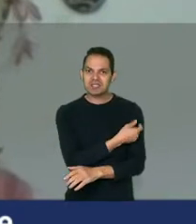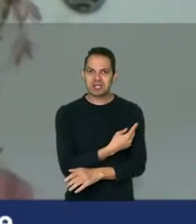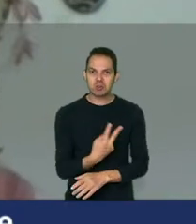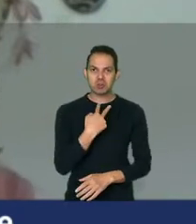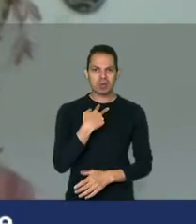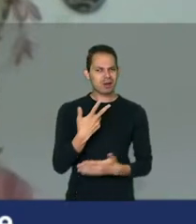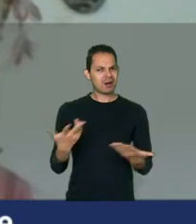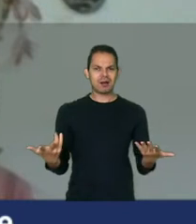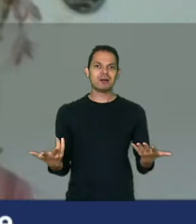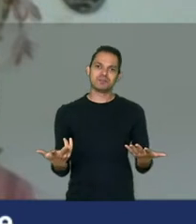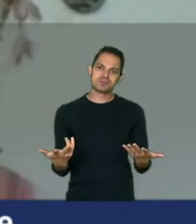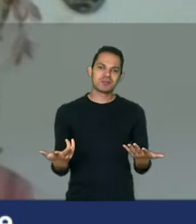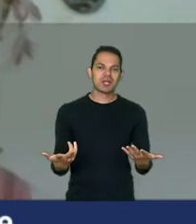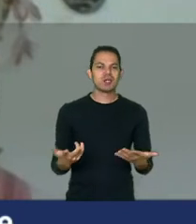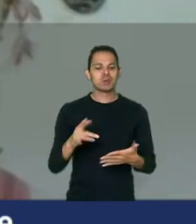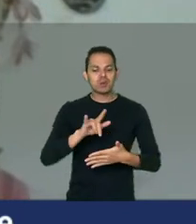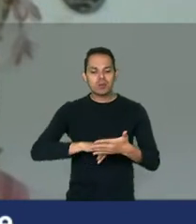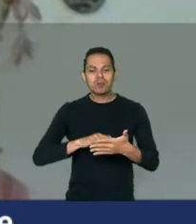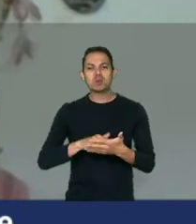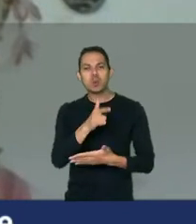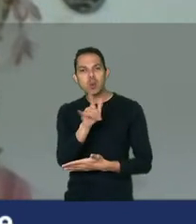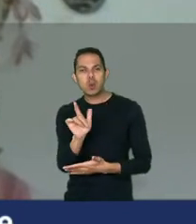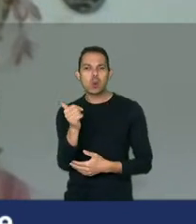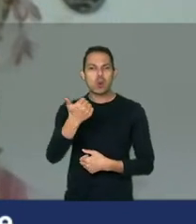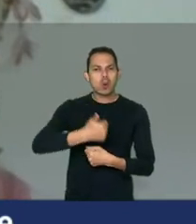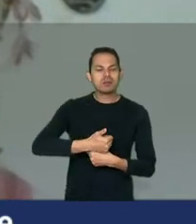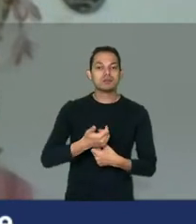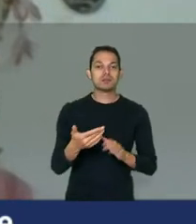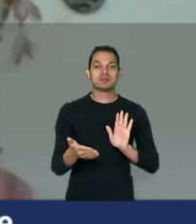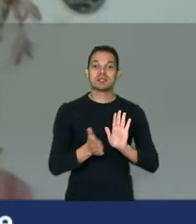NÃO TEM A CADERNETA A GENTE TEM HOJE A FLEXIBILIDADE DE TER OUTRO DOCUMENTO. ENTÃO ESSA PROPOSTA É JUSTAMENTE